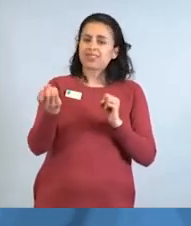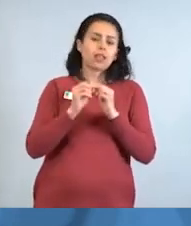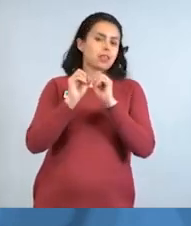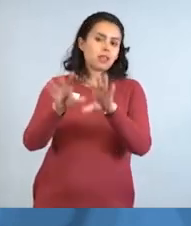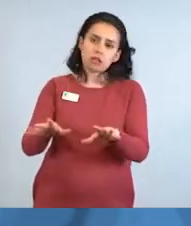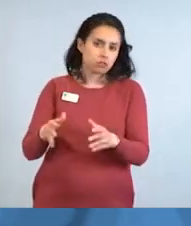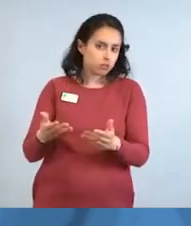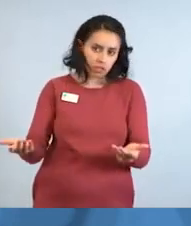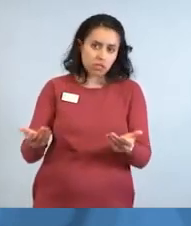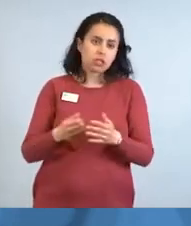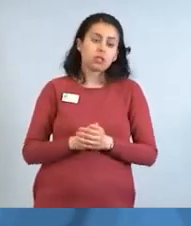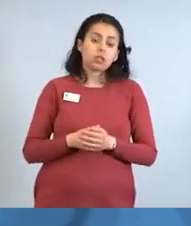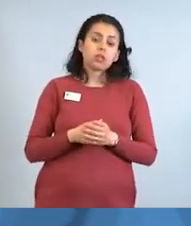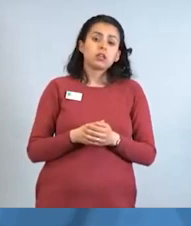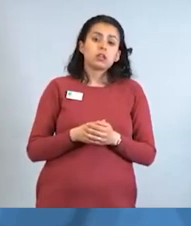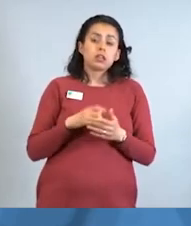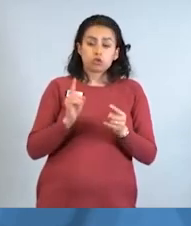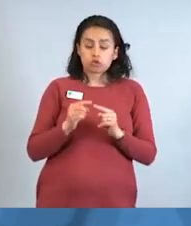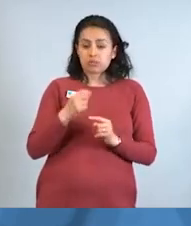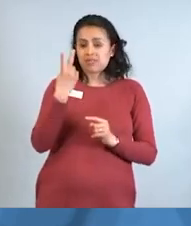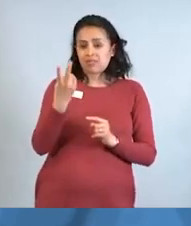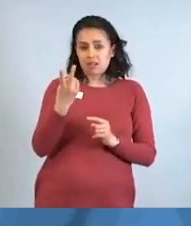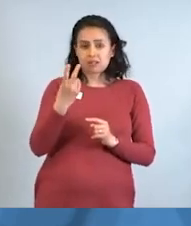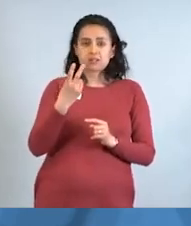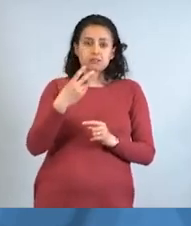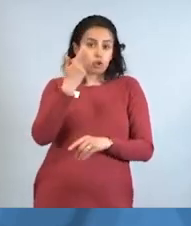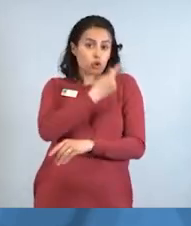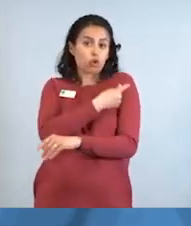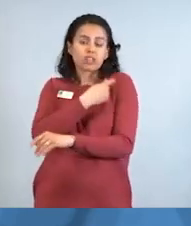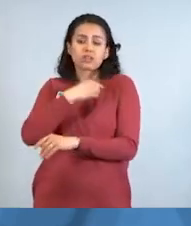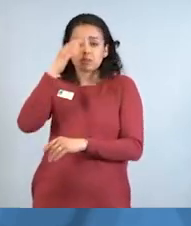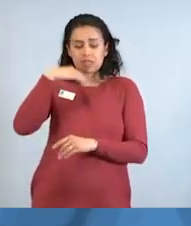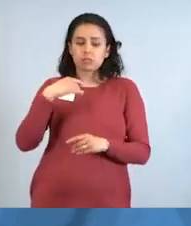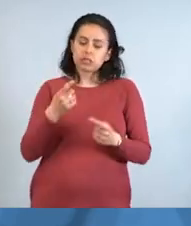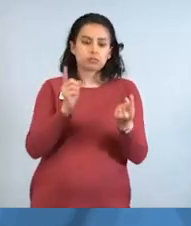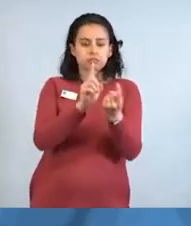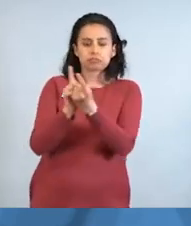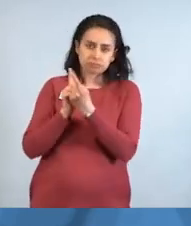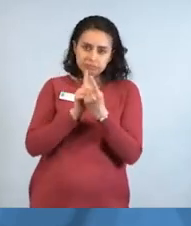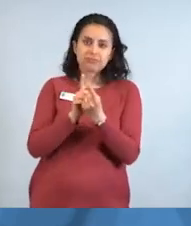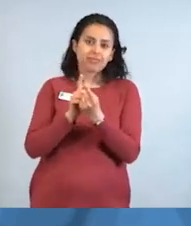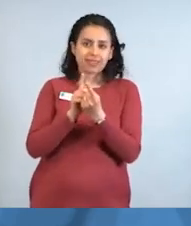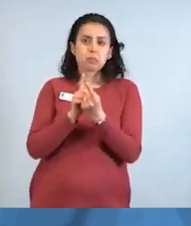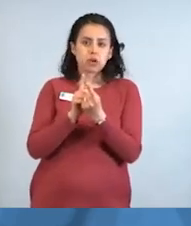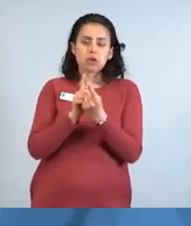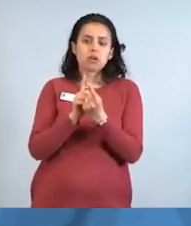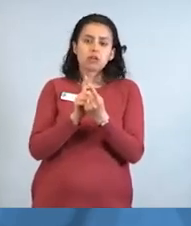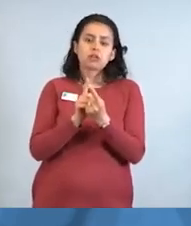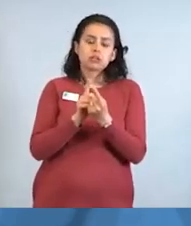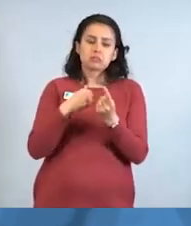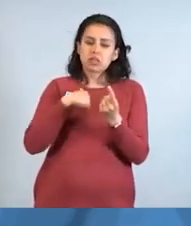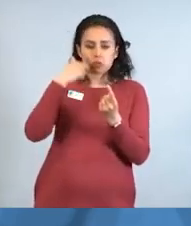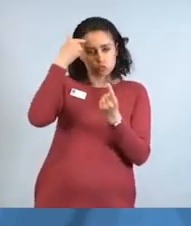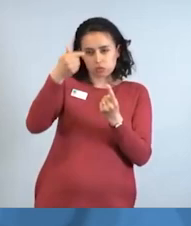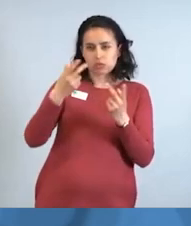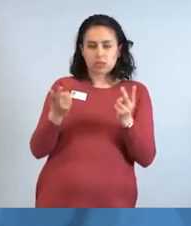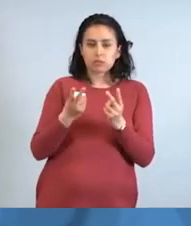Varsinkin, jos kaksi rokotettua on keskenään tekemisissä, uskoisin, että tällaisia varotoimenpiteitä ei tarvita.